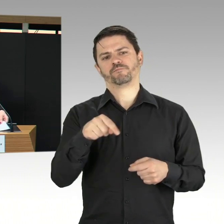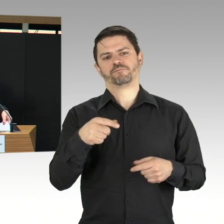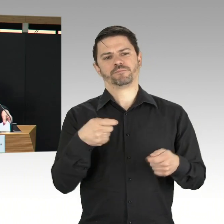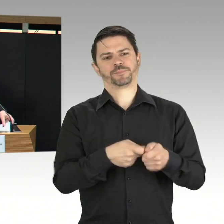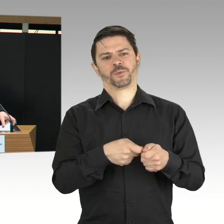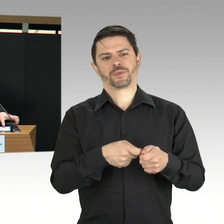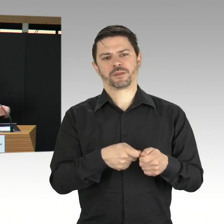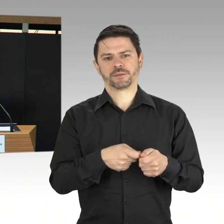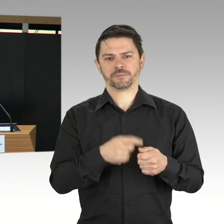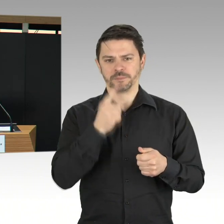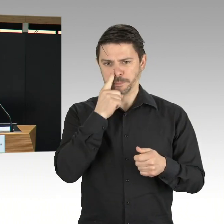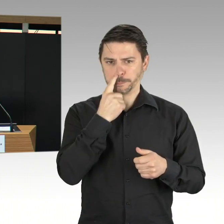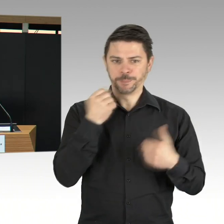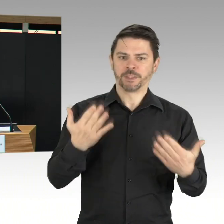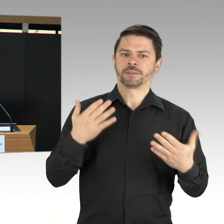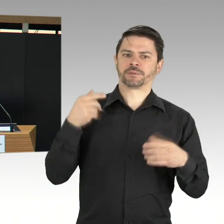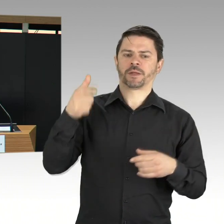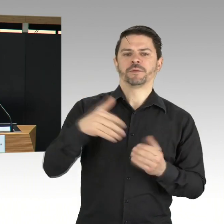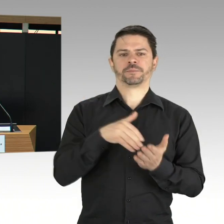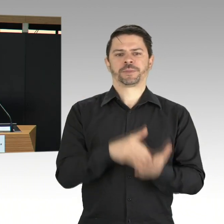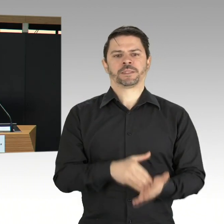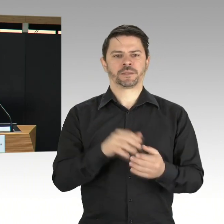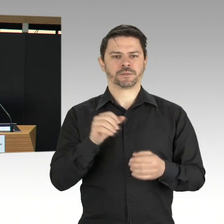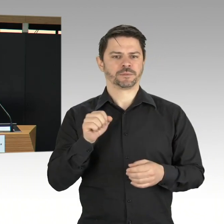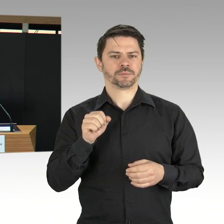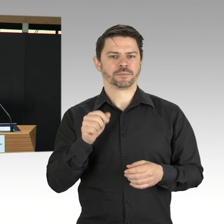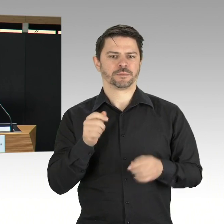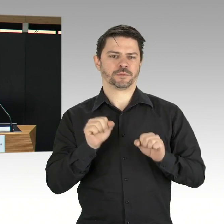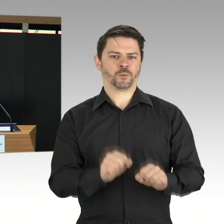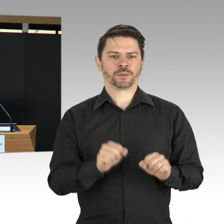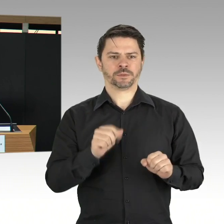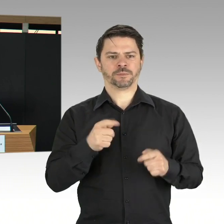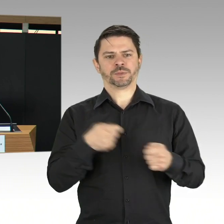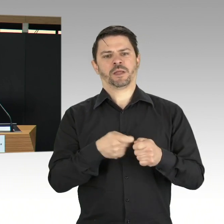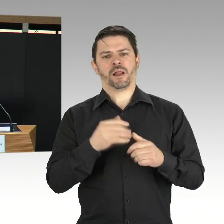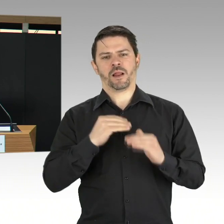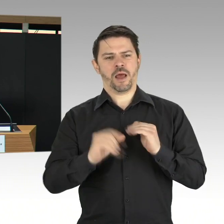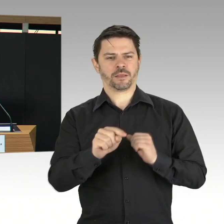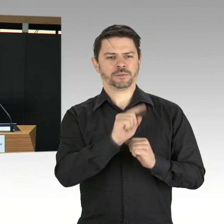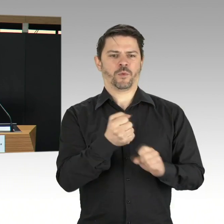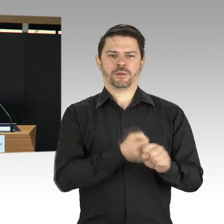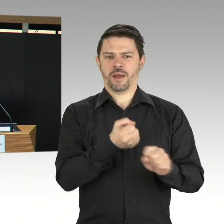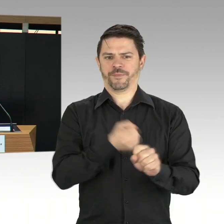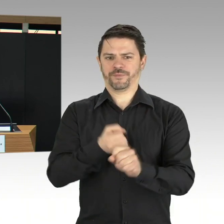Der Mietendeckel ist eine direkte Reaktion auf das Nichthandeln der CDU/CSU im Bund.